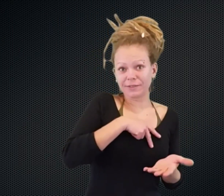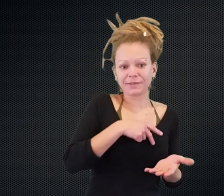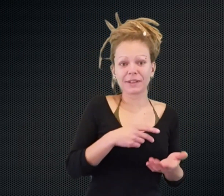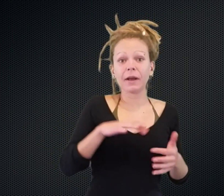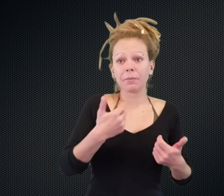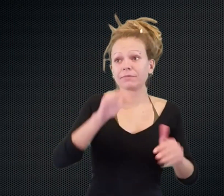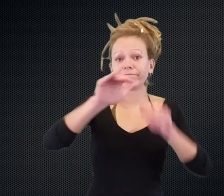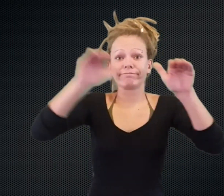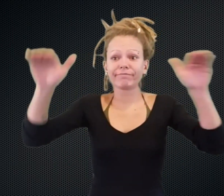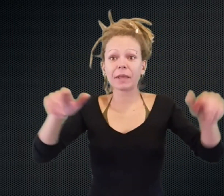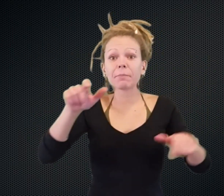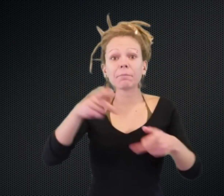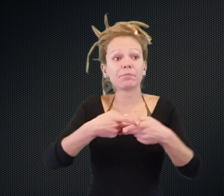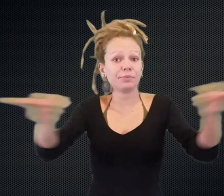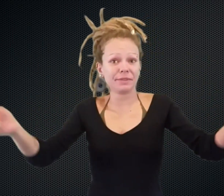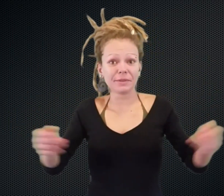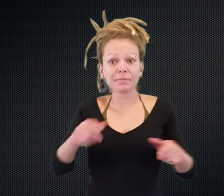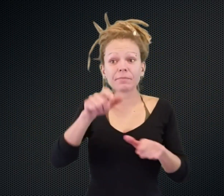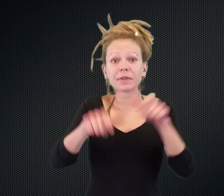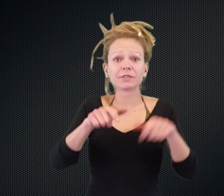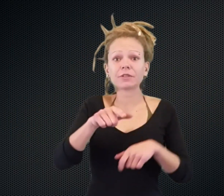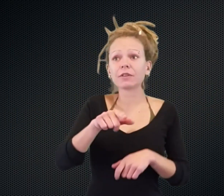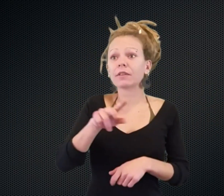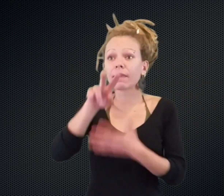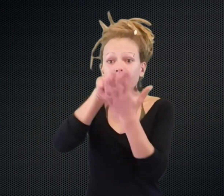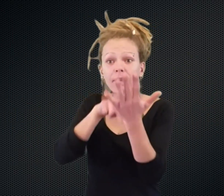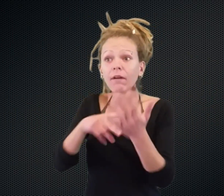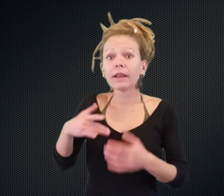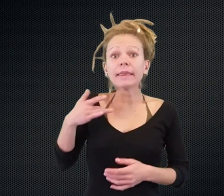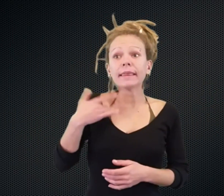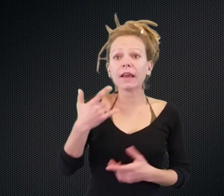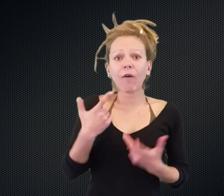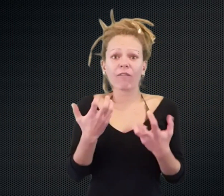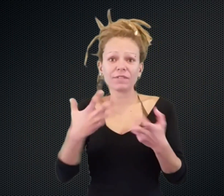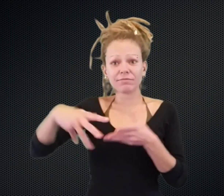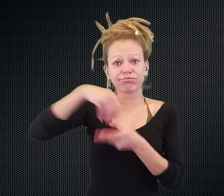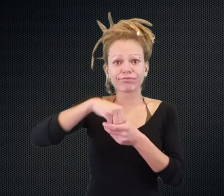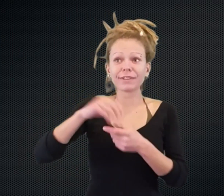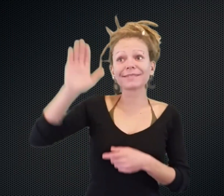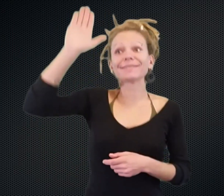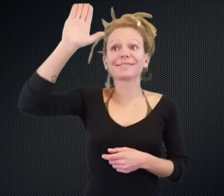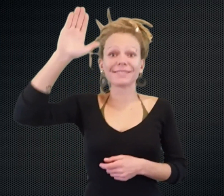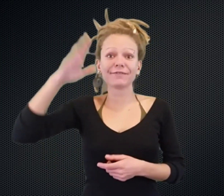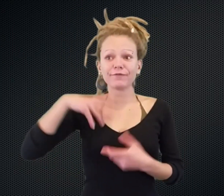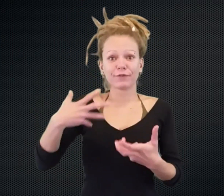recruter de nouveaux volontaires qui seraient intéréssés